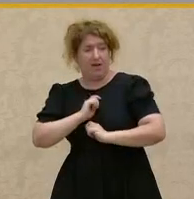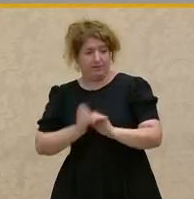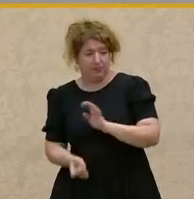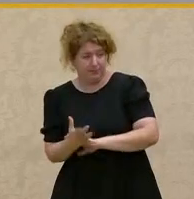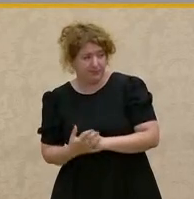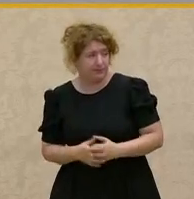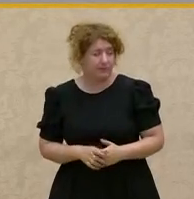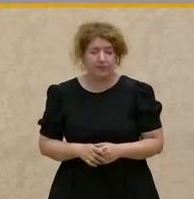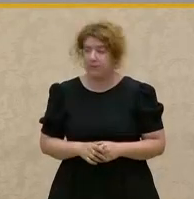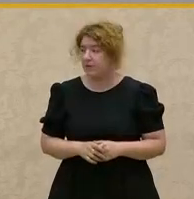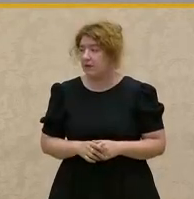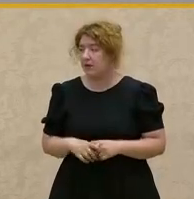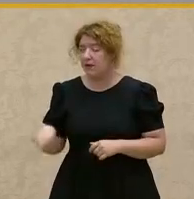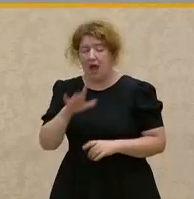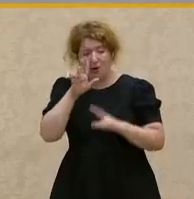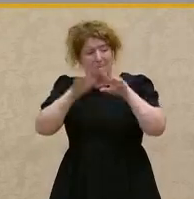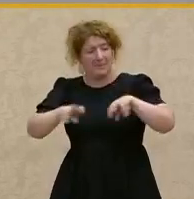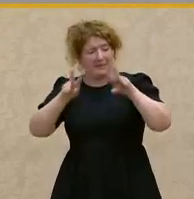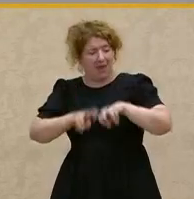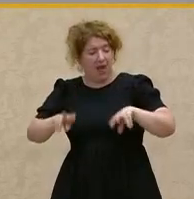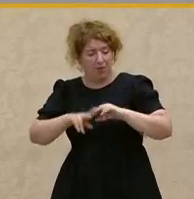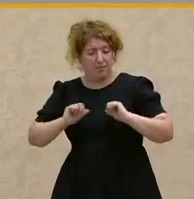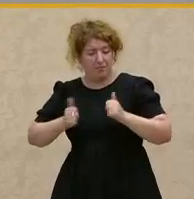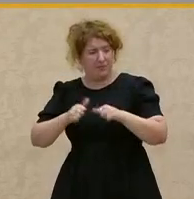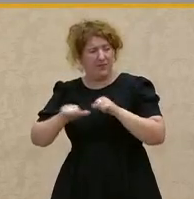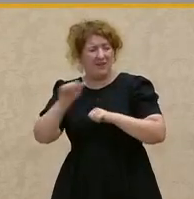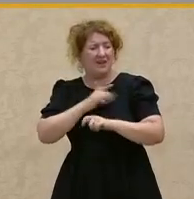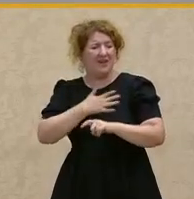nos explicará el estudio que estamos realizando a partir del censo de los Estados Unidos del